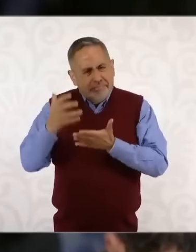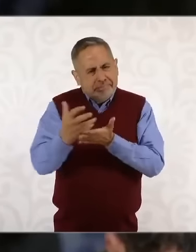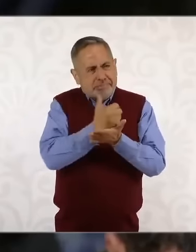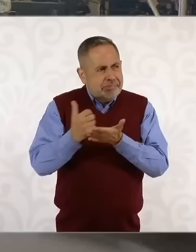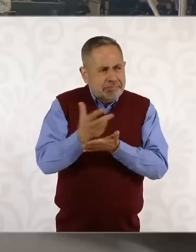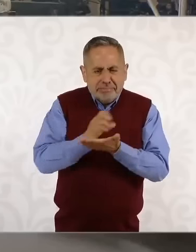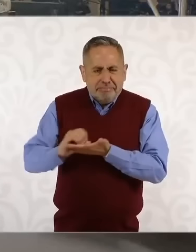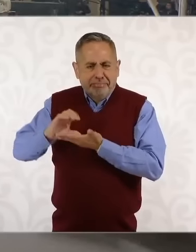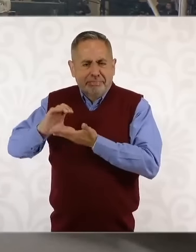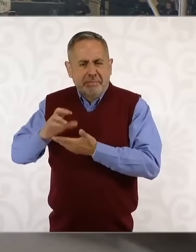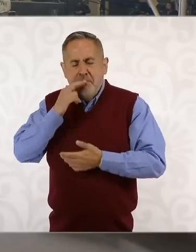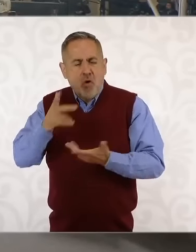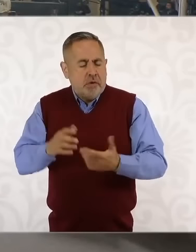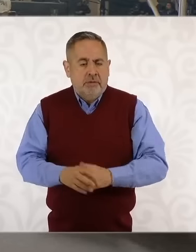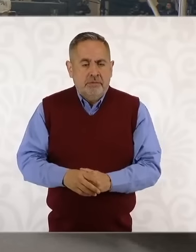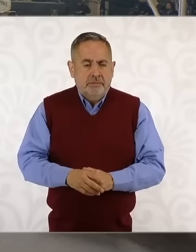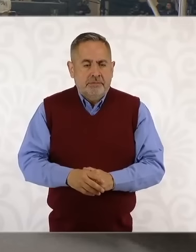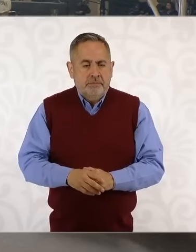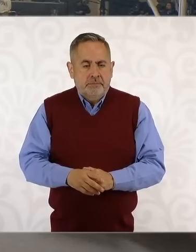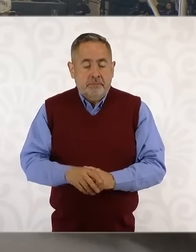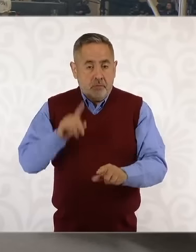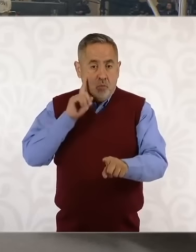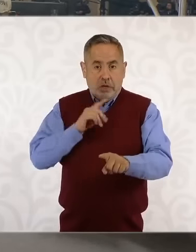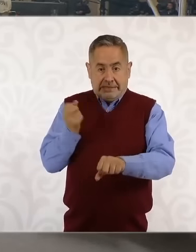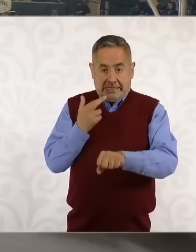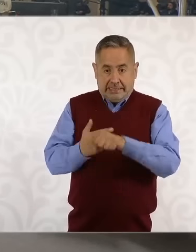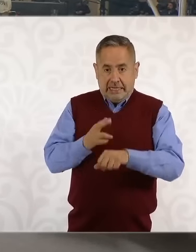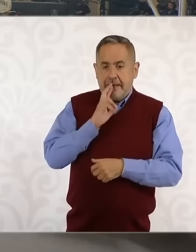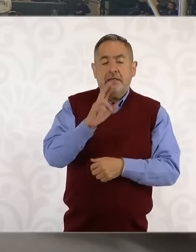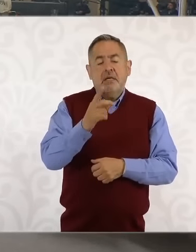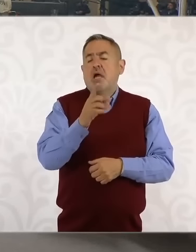Estamos ahorita trabajando con ellos, como lo mencionamos ahorita en la presentación, para ir